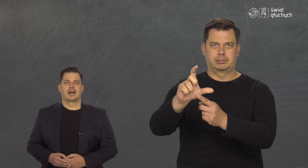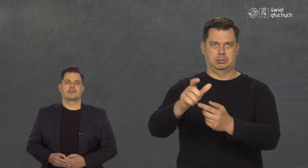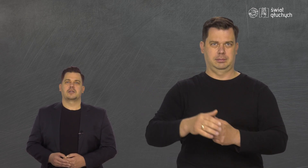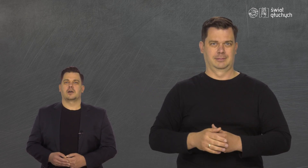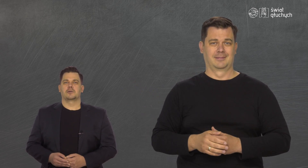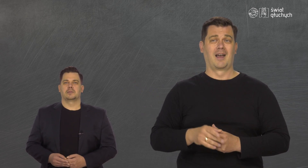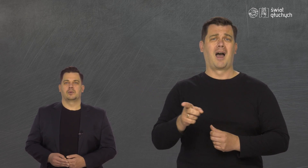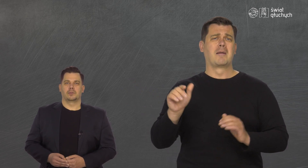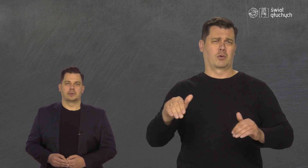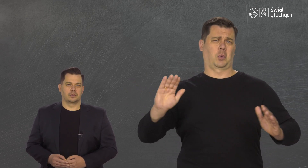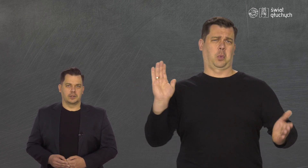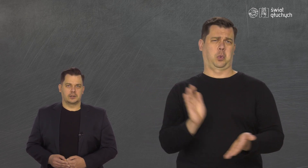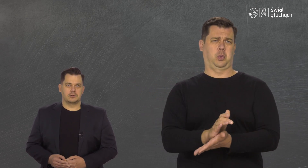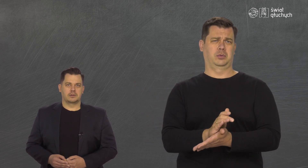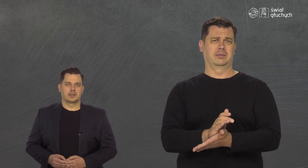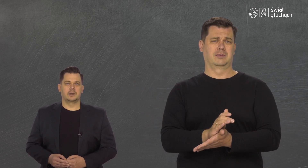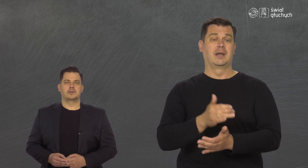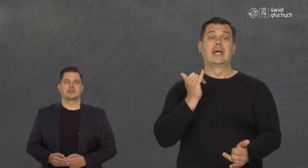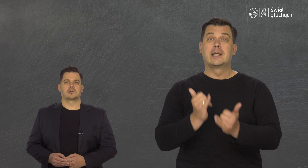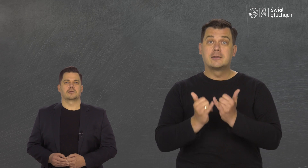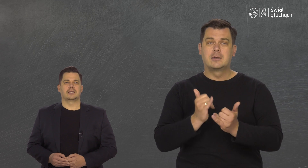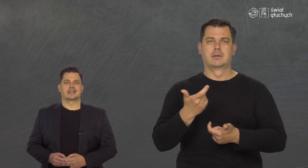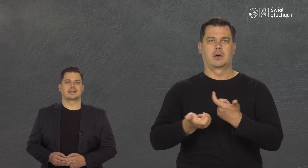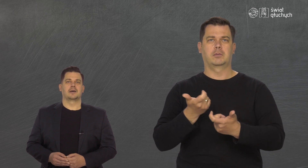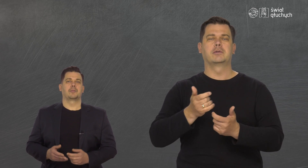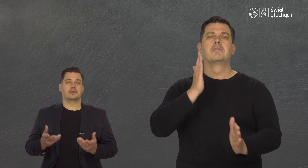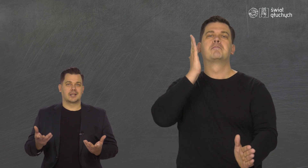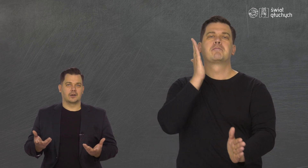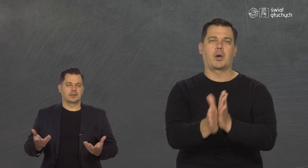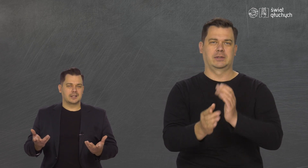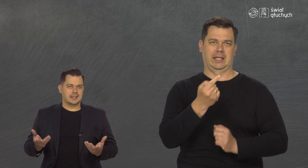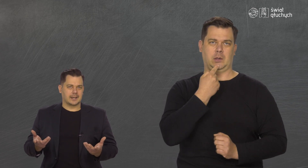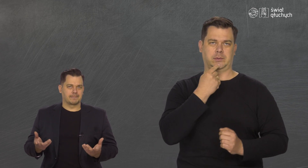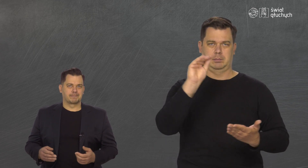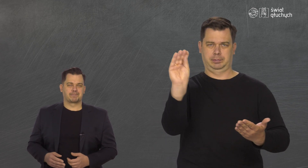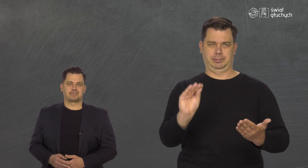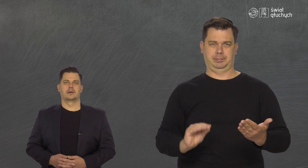a wszystkiego można byłoby uniknąć, gdybyśmy zastosowali zasadę „prostego języka”.